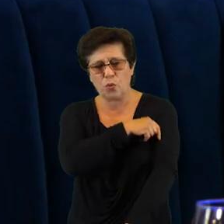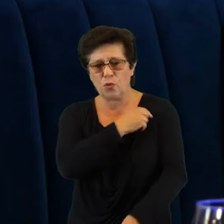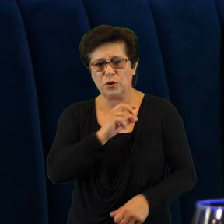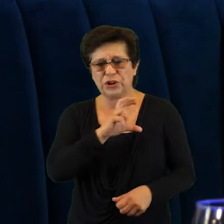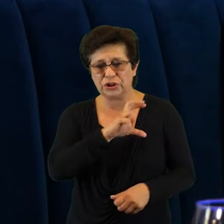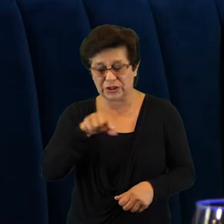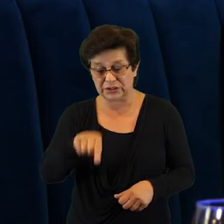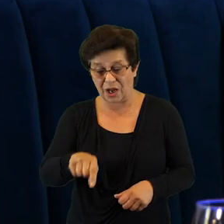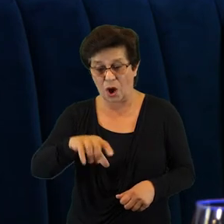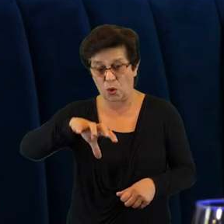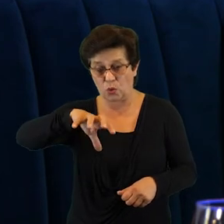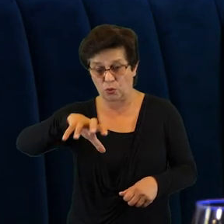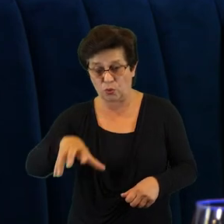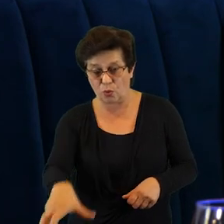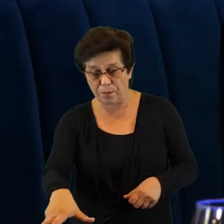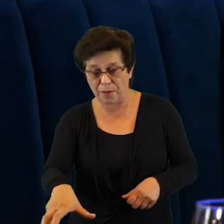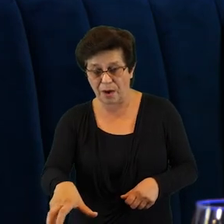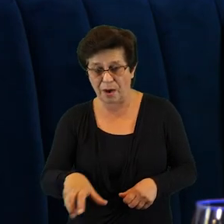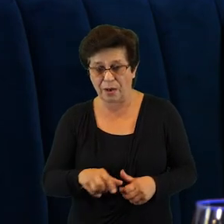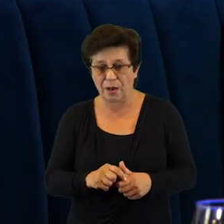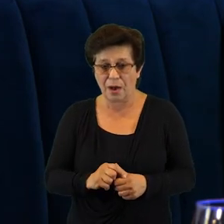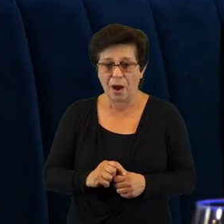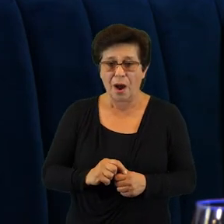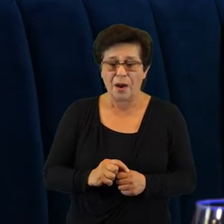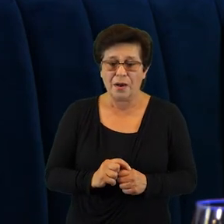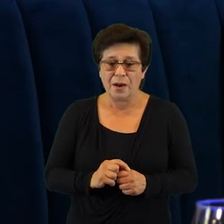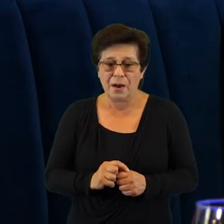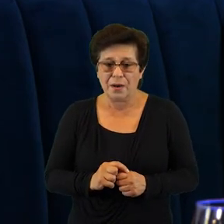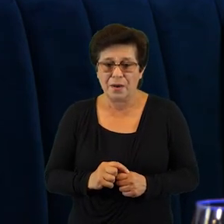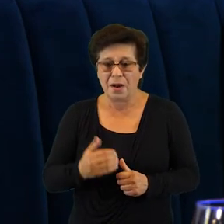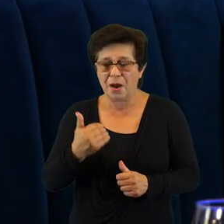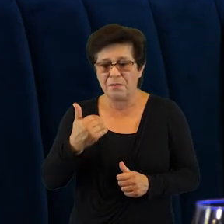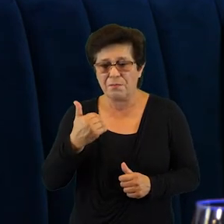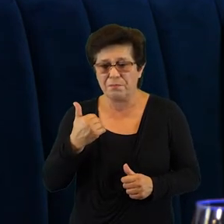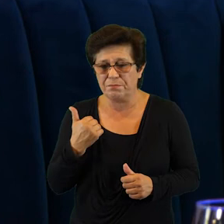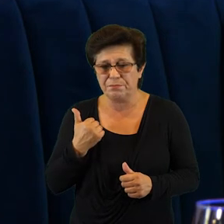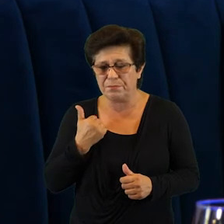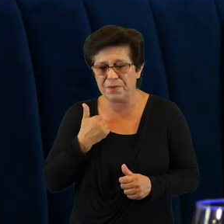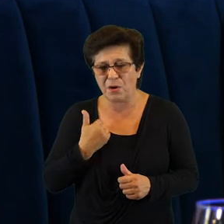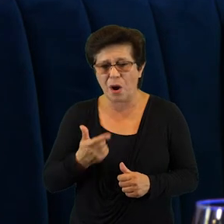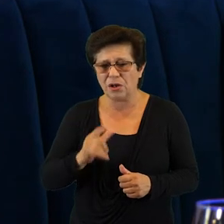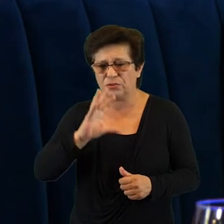grupę, która stała się fenomenem na mapie literackiej Warszawy.